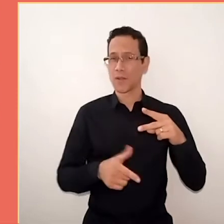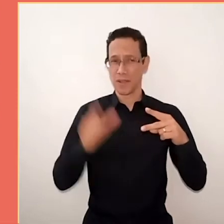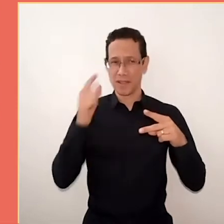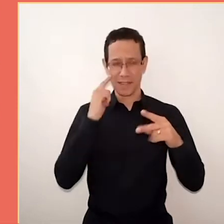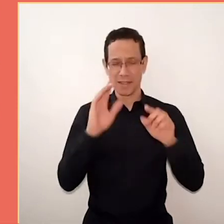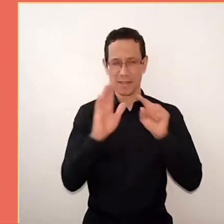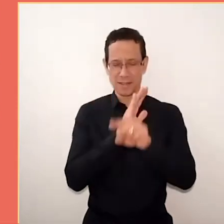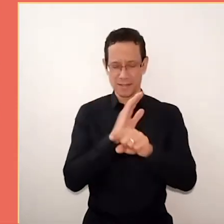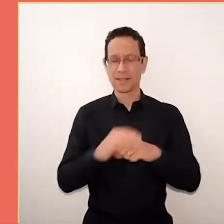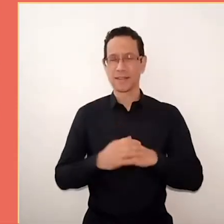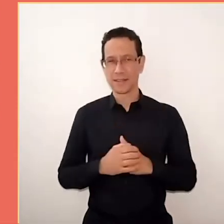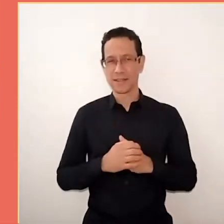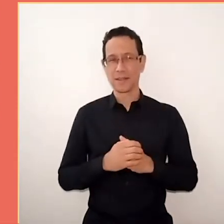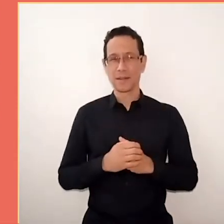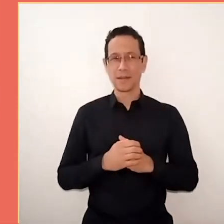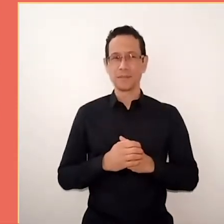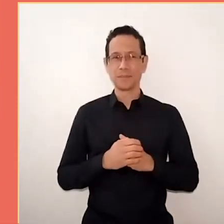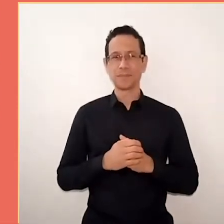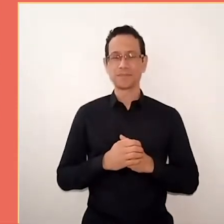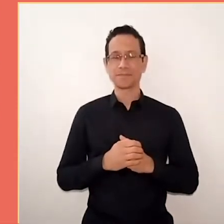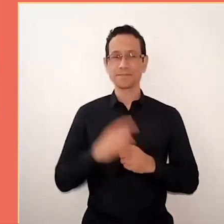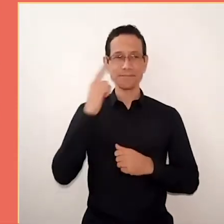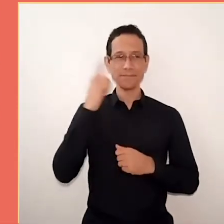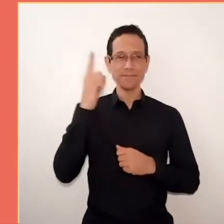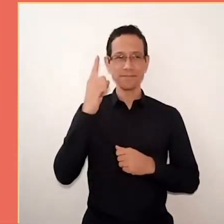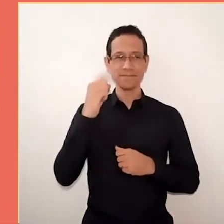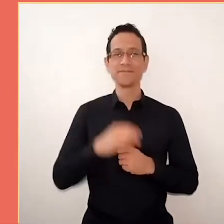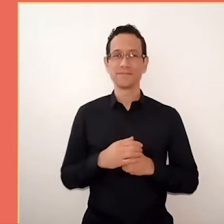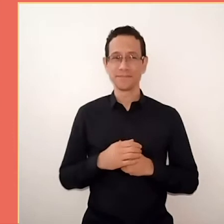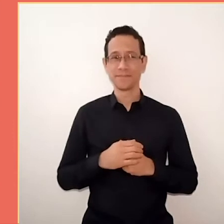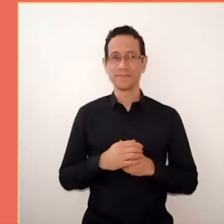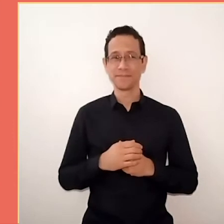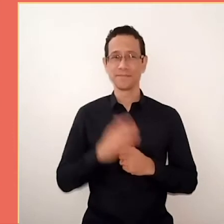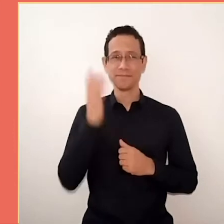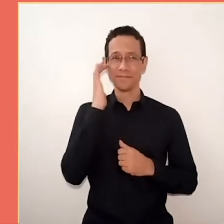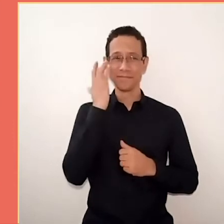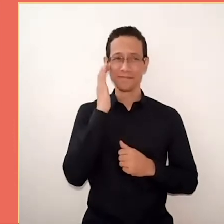eu queria lembrar, eu acho que nessa turma que está aqui hoje